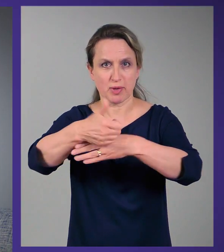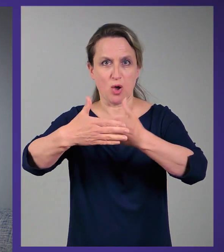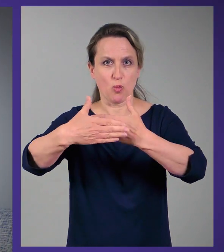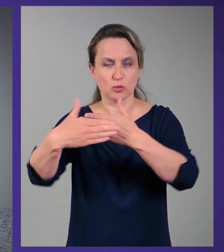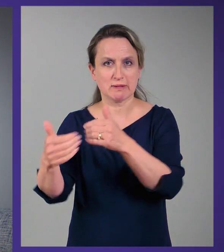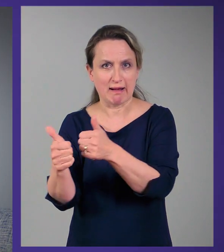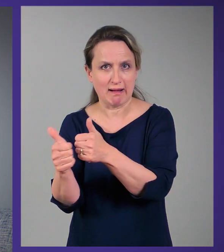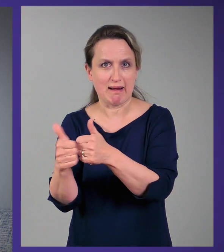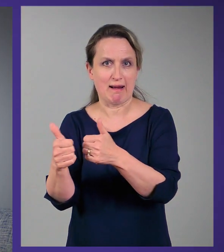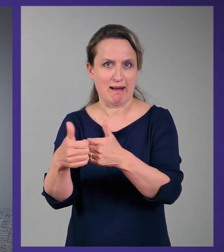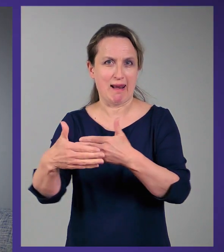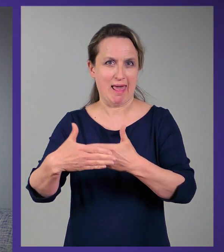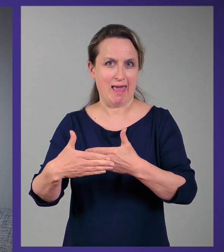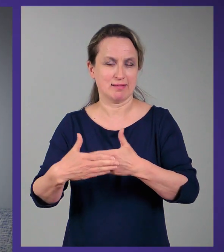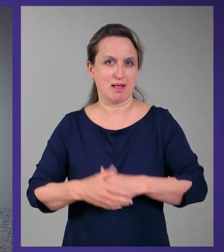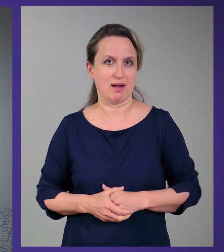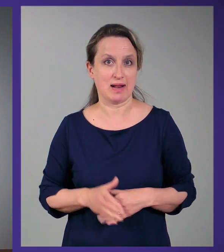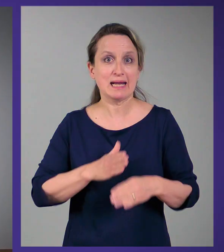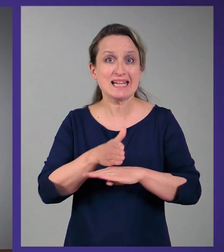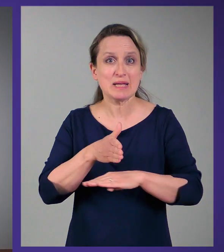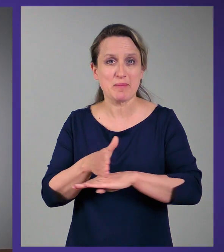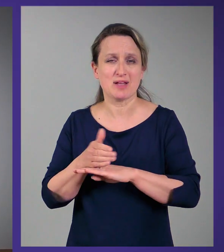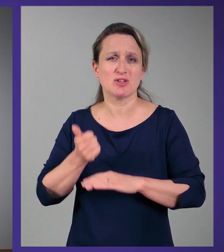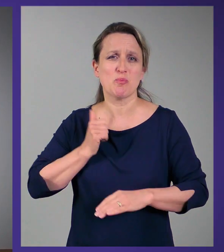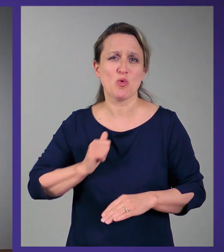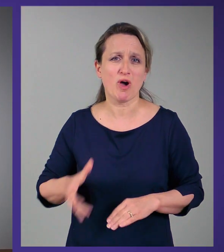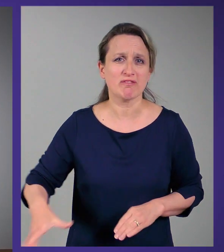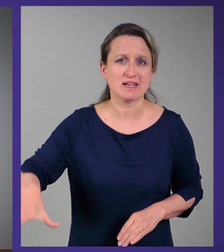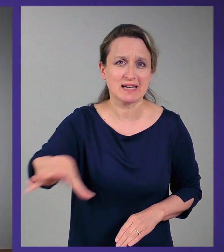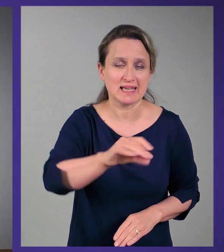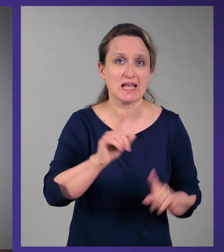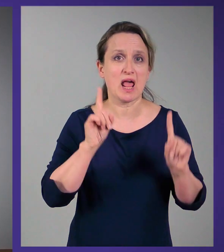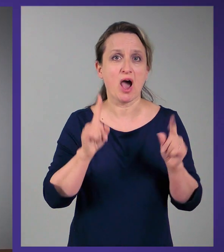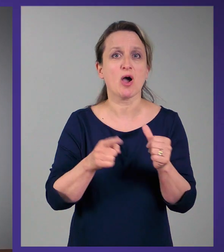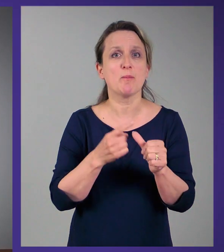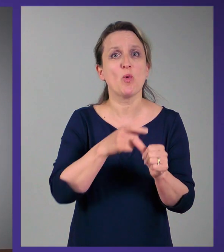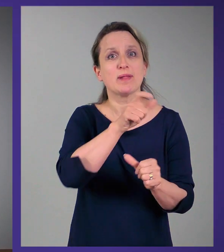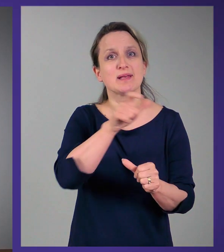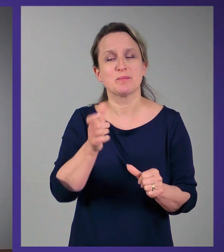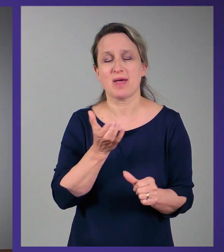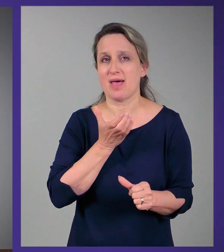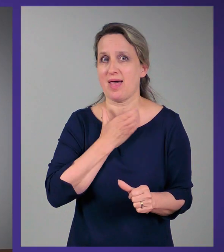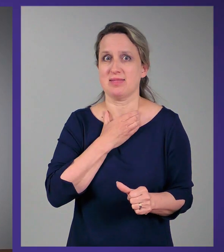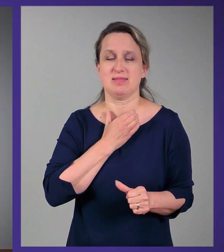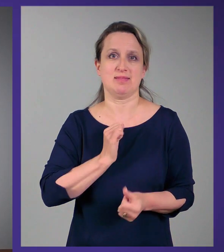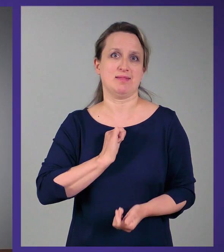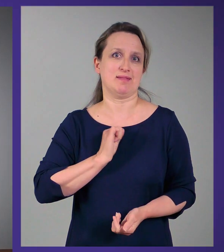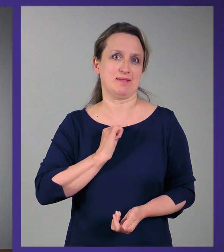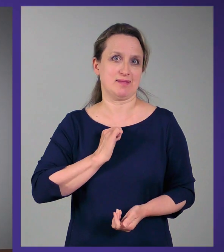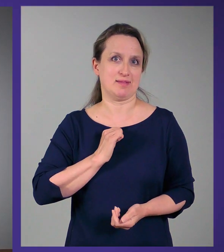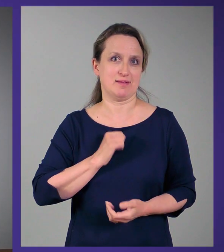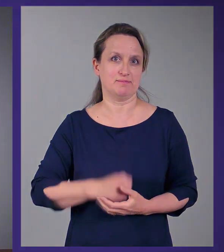oleks peasissepääsu lähedal. Ligipääsetavus loob kasutajamugavust kõikidele, aga ta on hädavajalik puuetega inimestele.